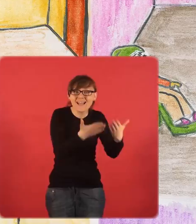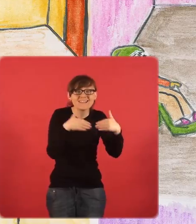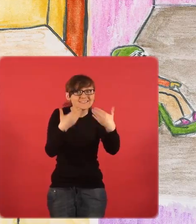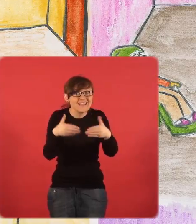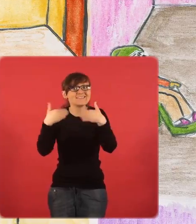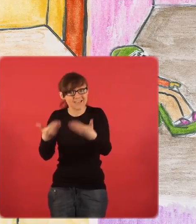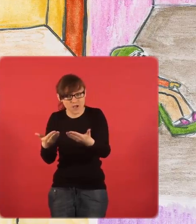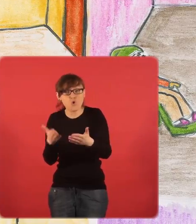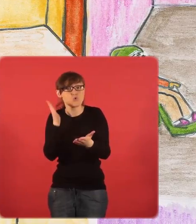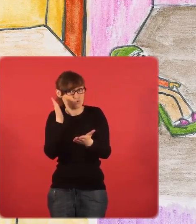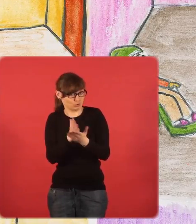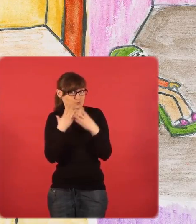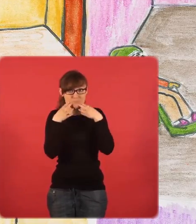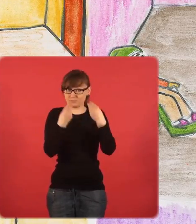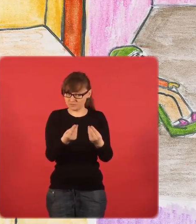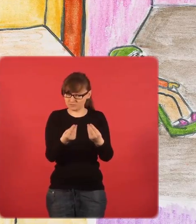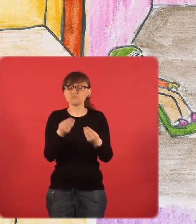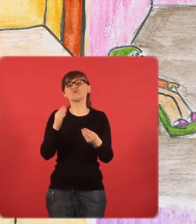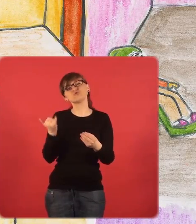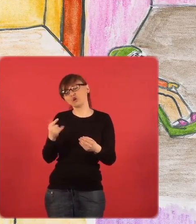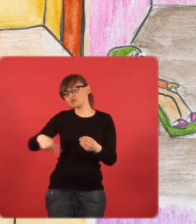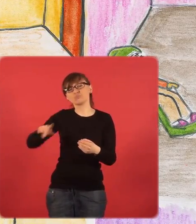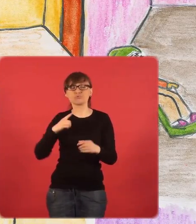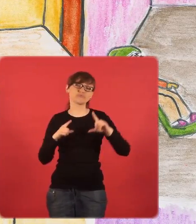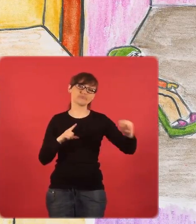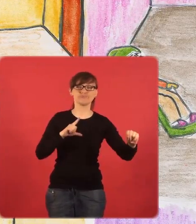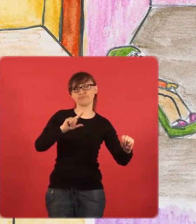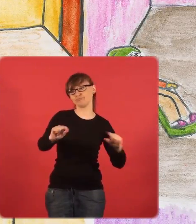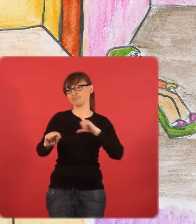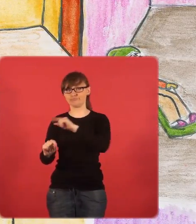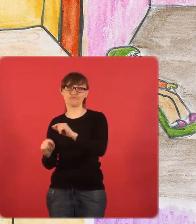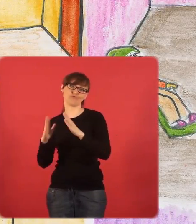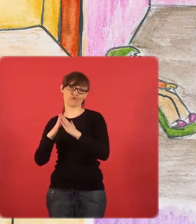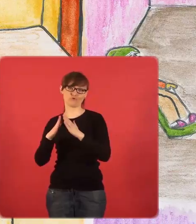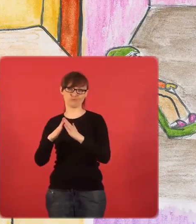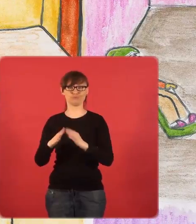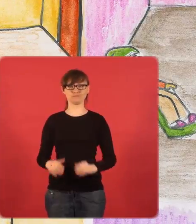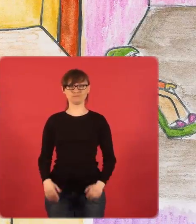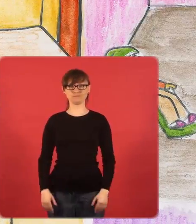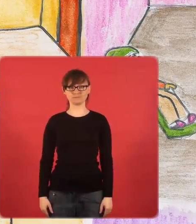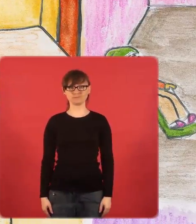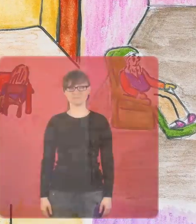Tak poprzebierani poszli do sąsiednich zagród dać prezenty swoim kolegom. Potem dzieci wróciły do domu.